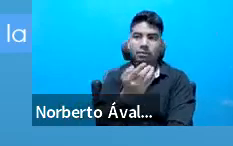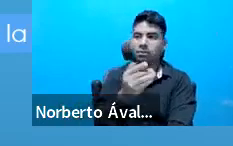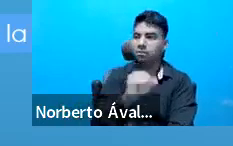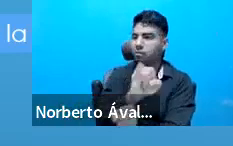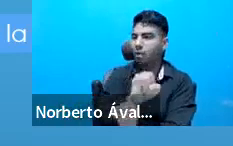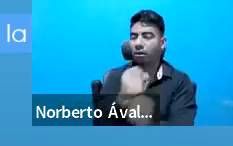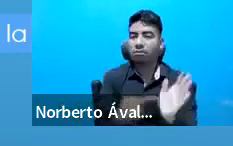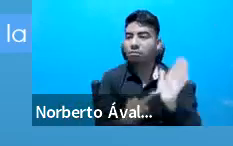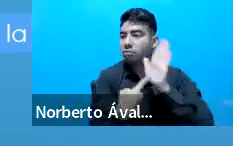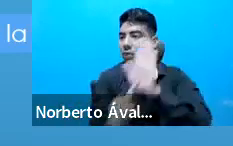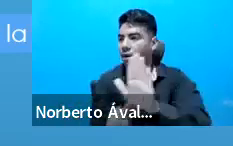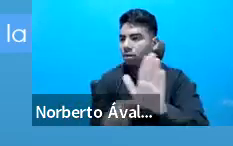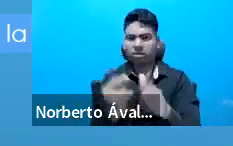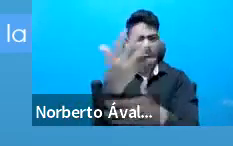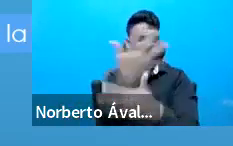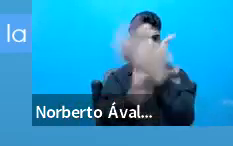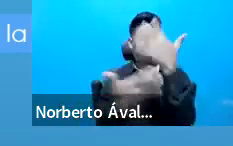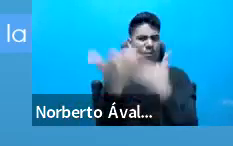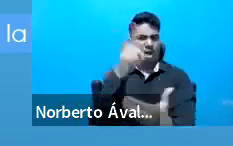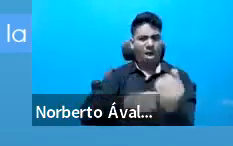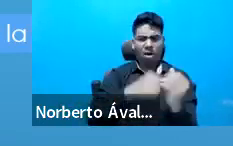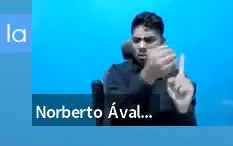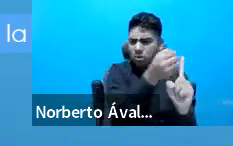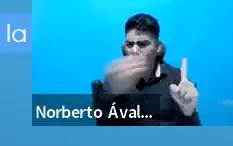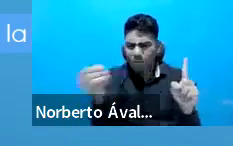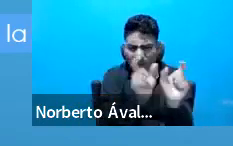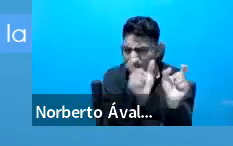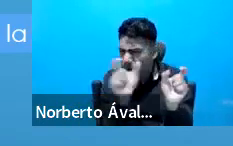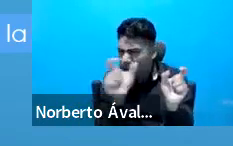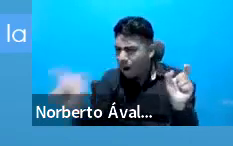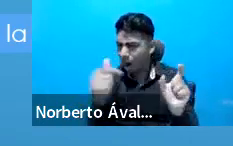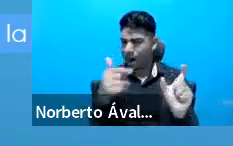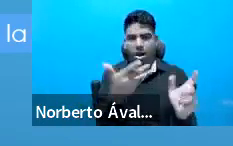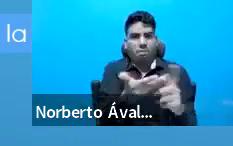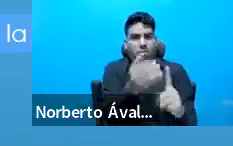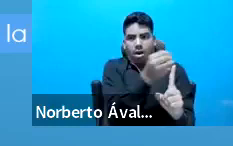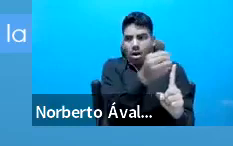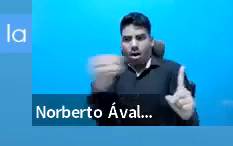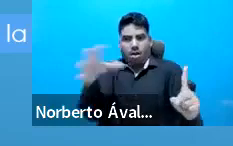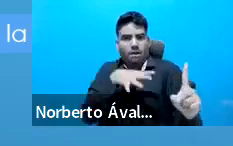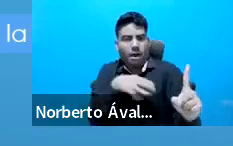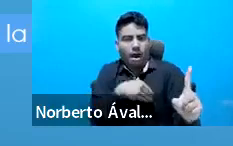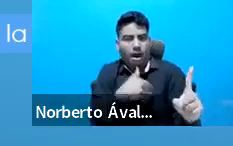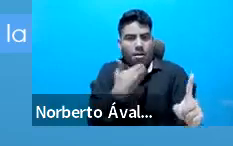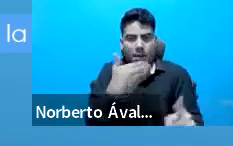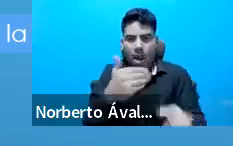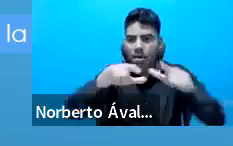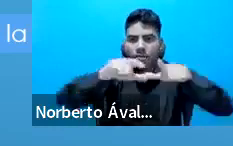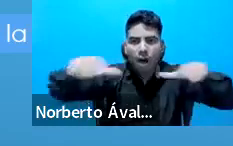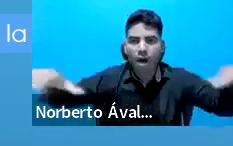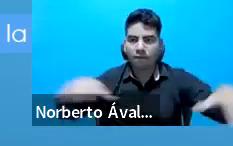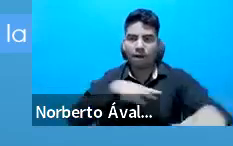que puede que puede ser como una que puede ser como una lengua como cualquier otra, y entonces. empieza una revolución a alrededor, de alrededor, de 1